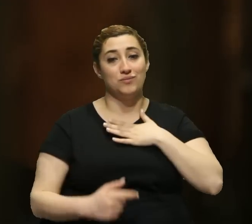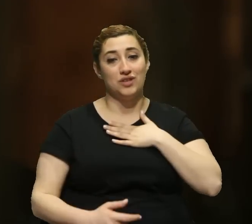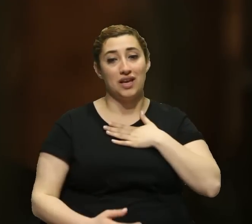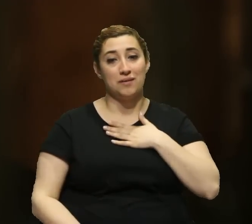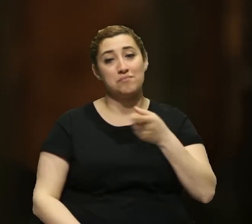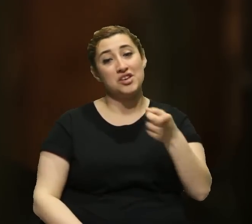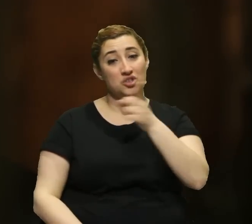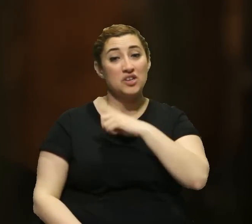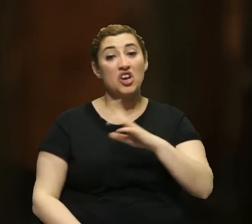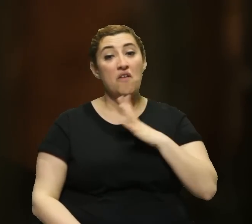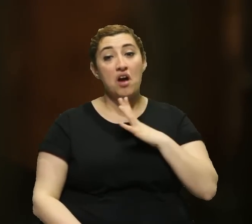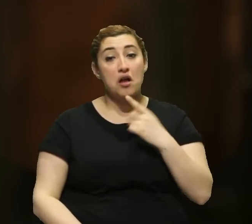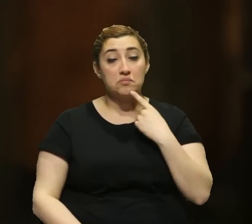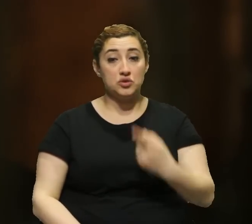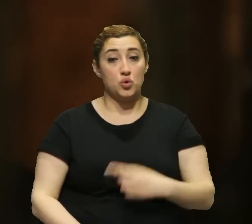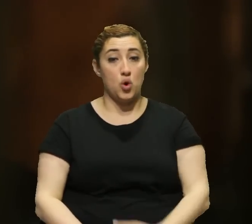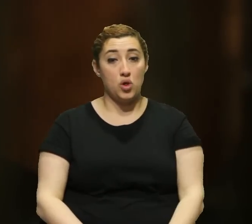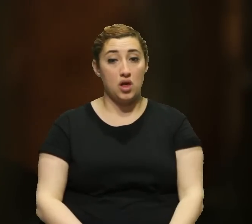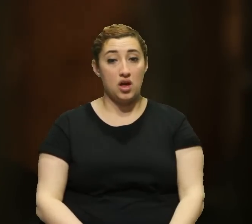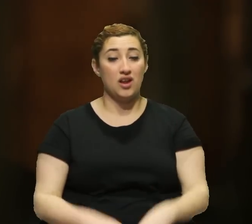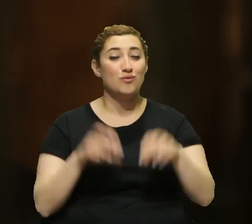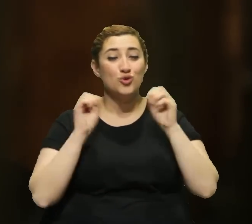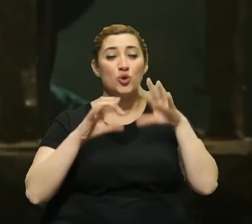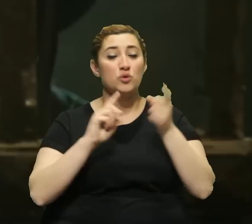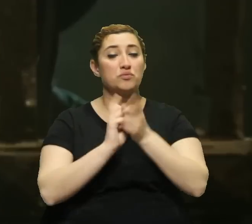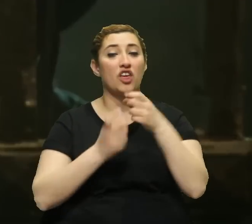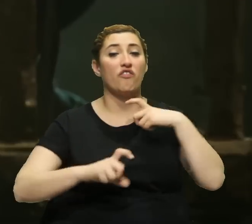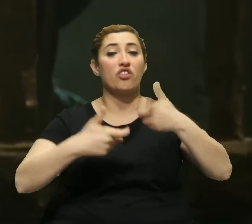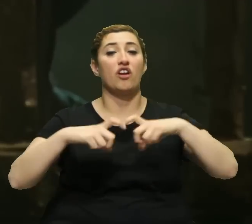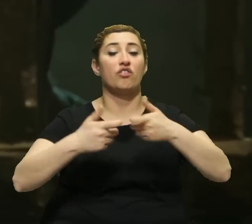Başkaları da var imiş sihir, büyü iftirası eden.